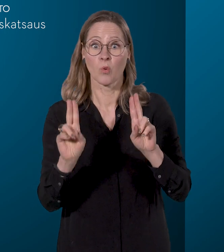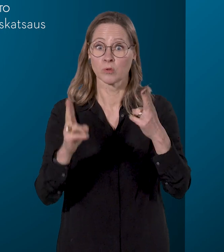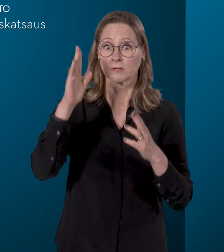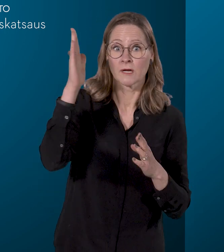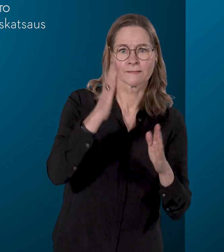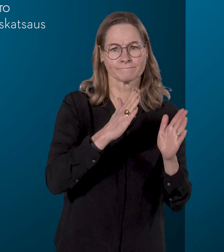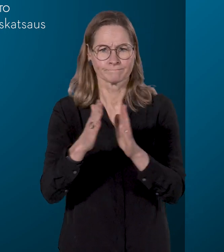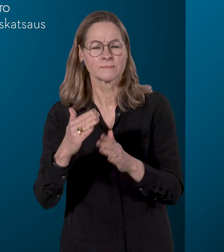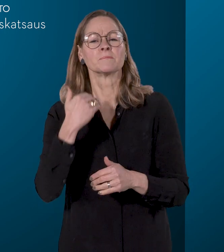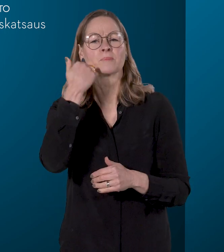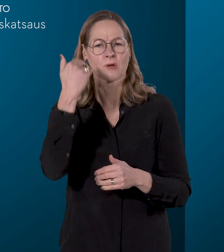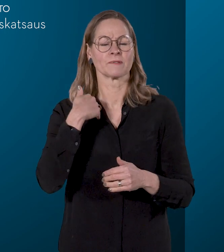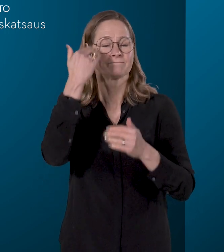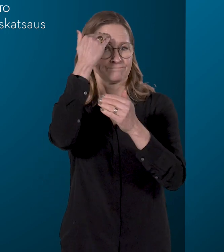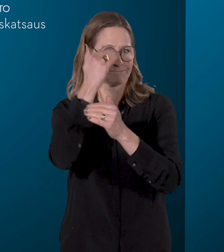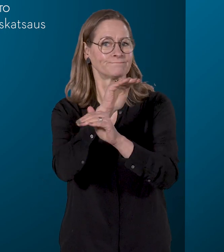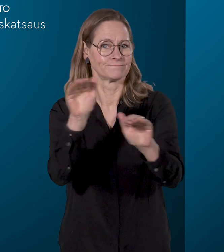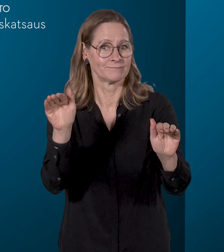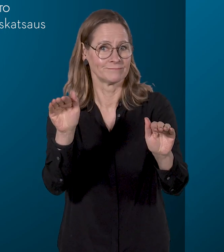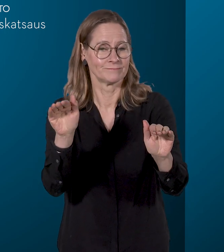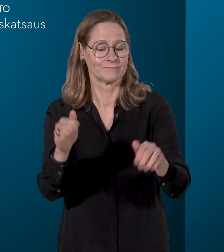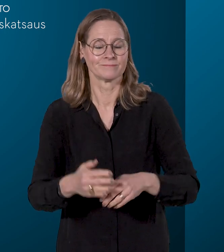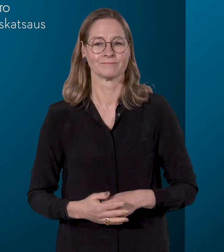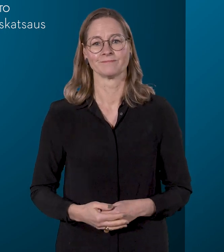Tiedotamme uudesta järjestämisajankohdasta myöhemmin.